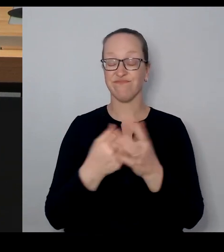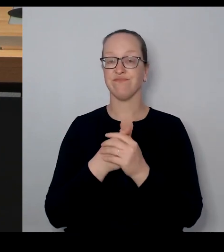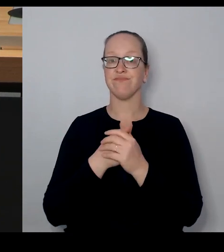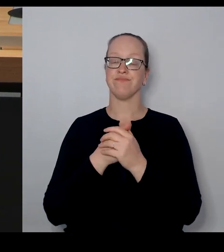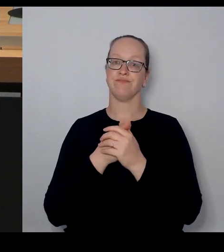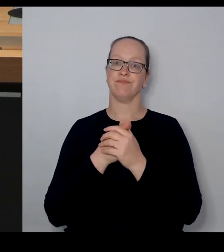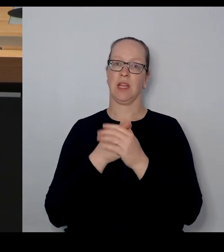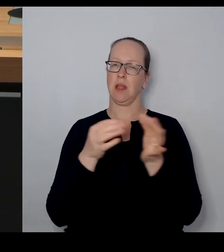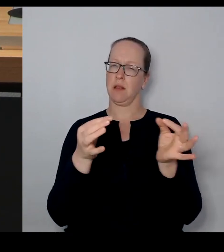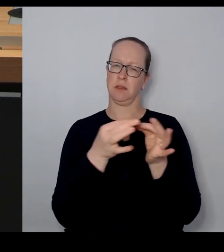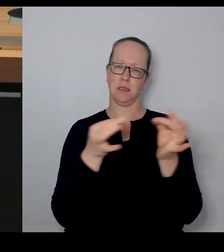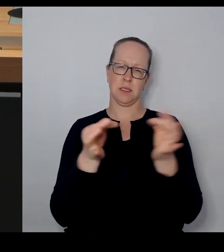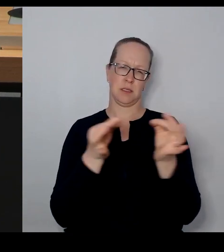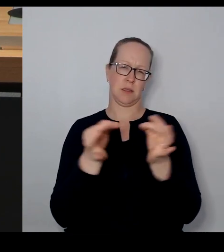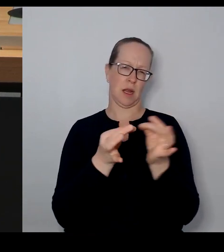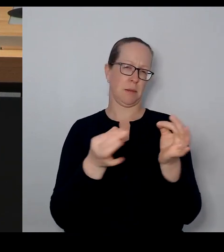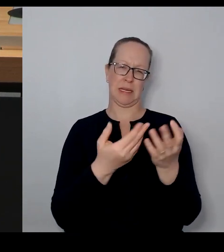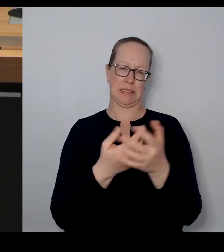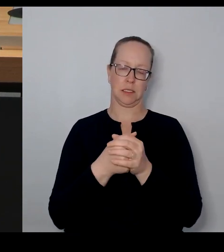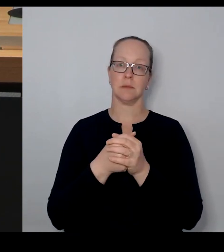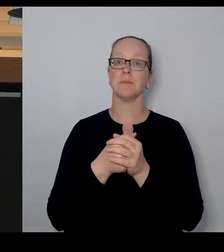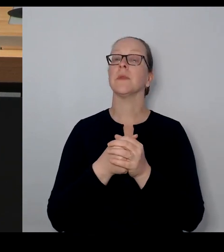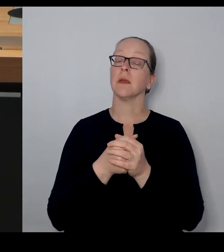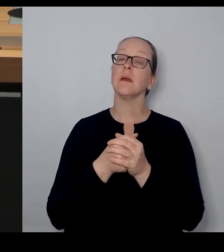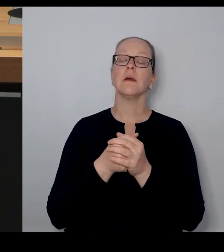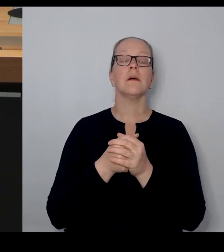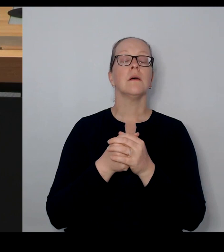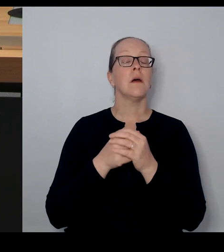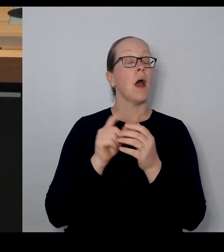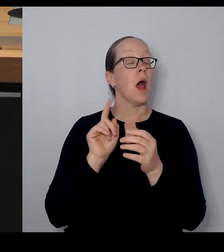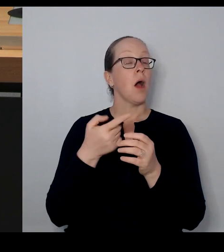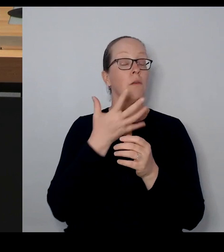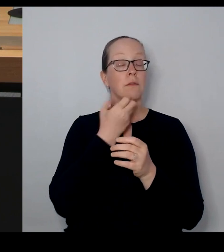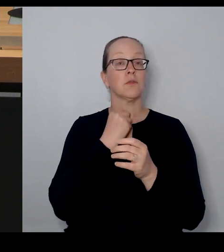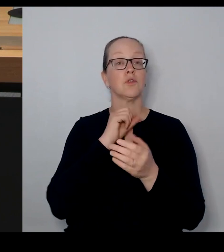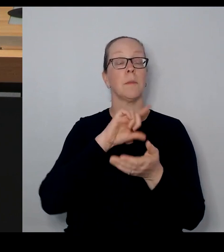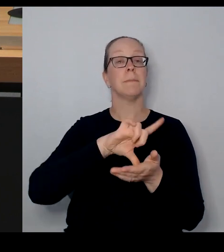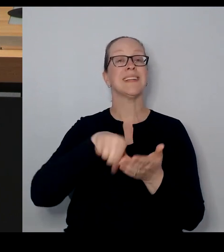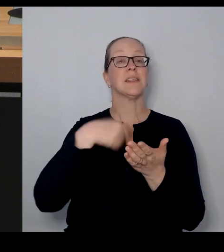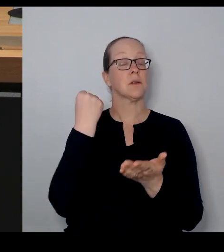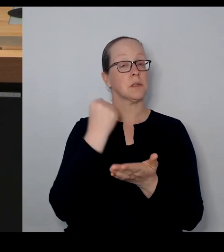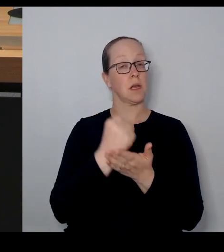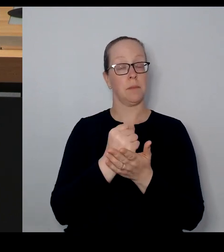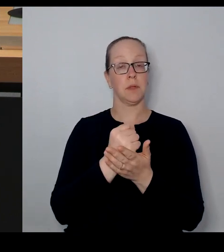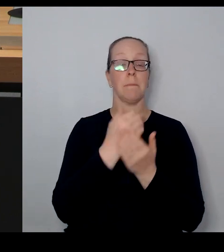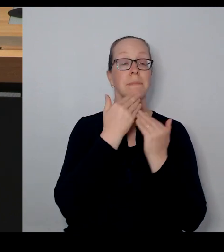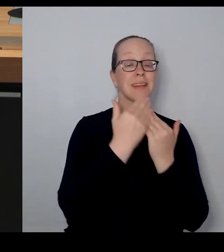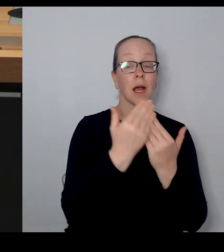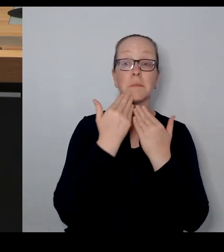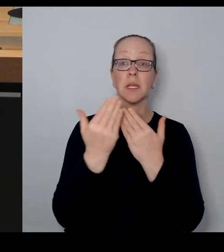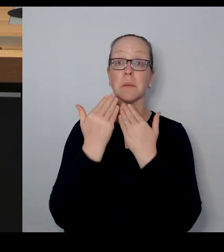trotzdem eine gute, sehr gute Arbeit bei den widrigen Bedingungen leisten, die allenthalben anzutreffen ist.